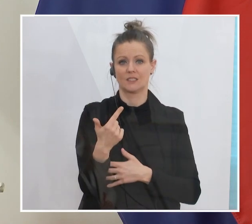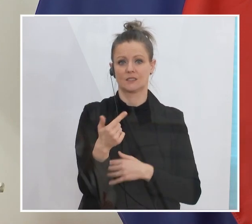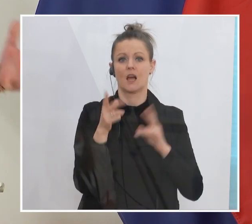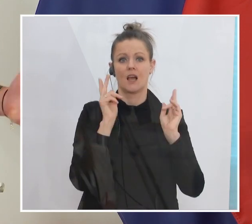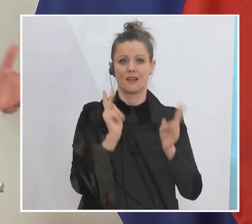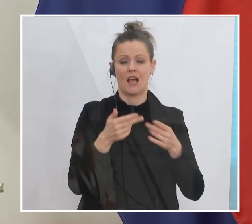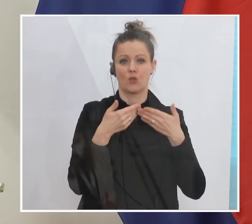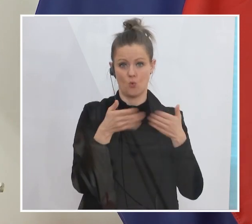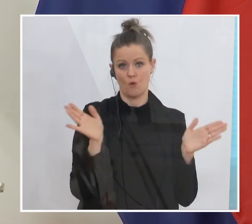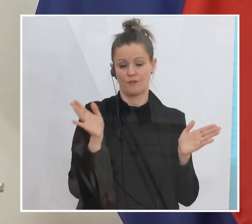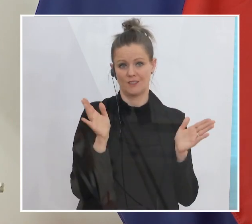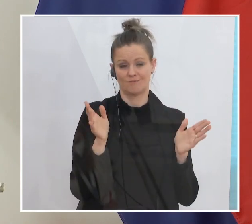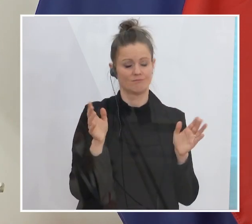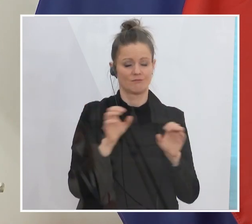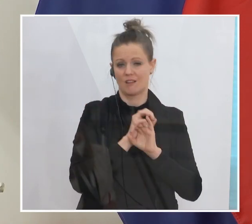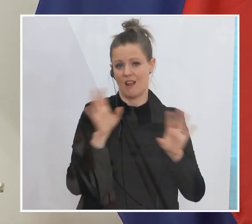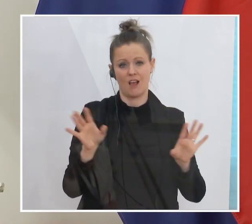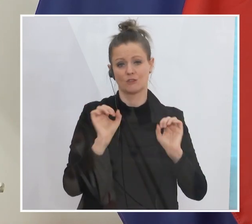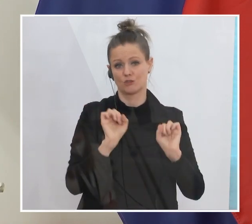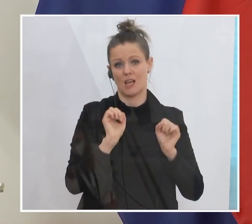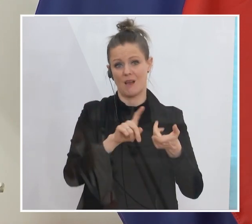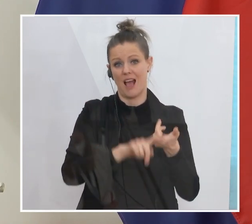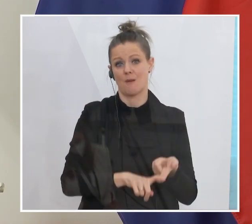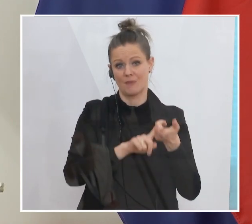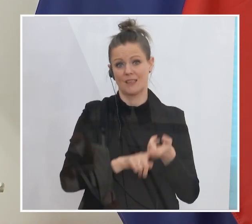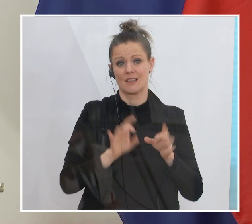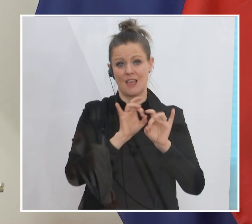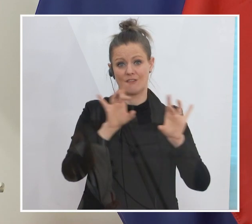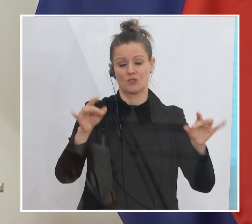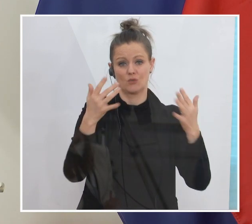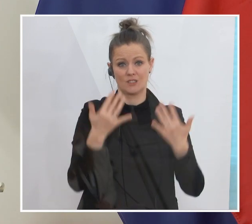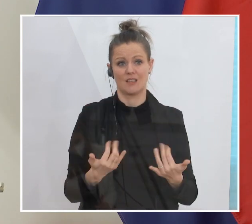natürlich wird es immer vom Infektionsgeschehen abhängen. Sie sehen aktuell, dass in Vorarlberg